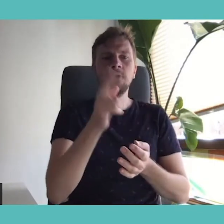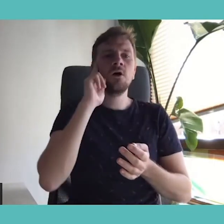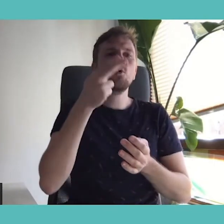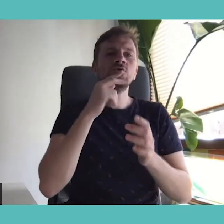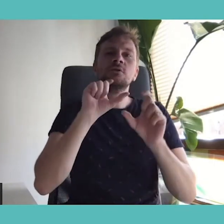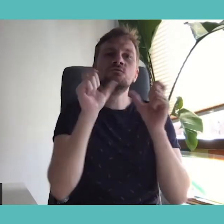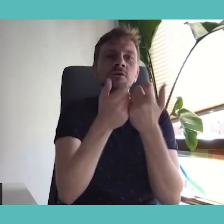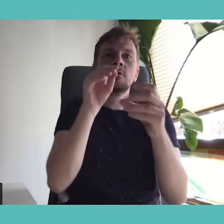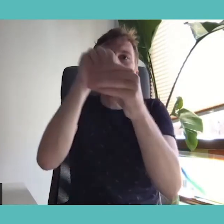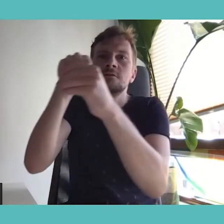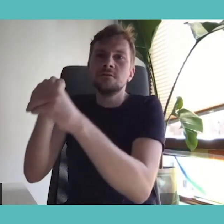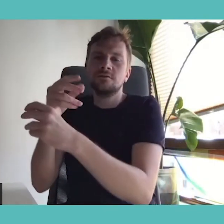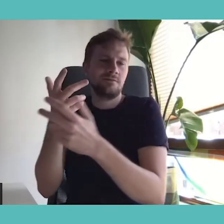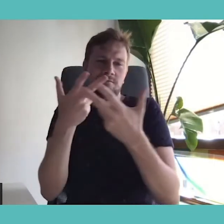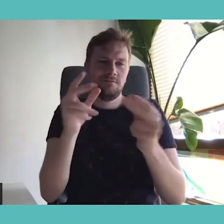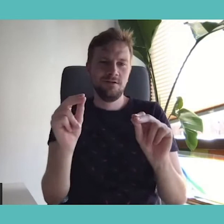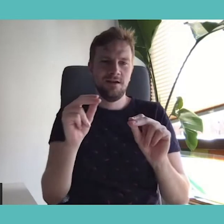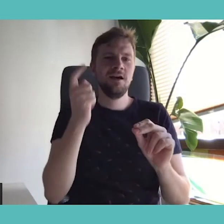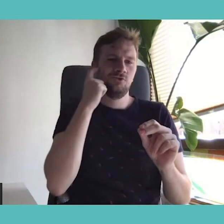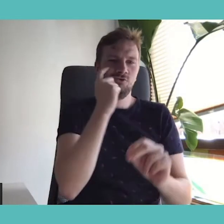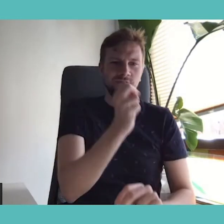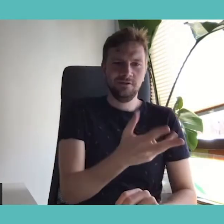Głusi nie są wszędzie, słyszący tak...